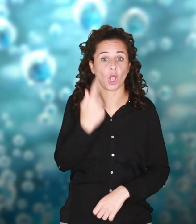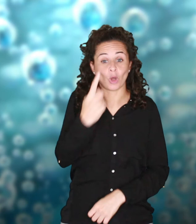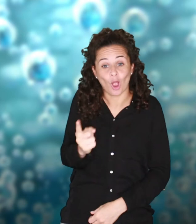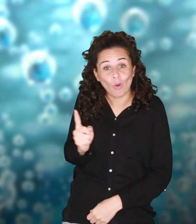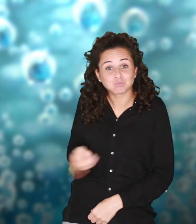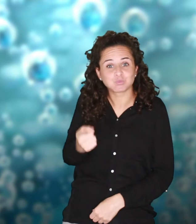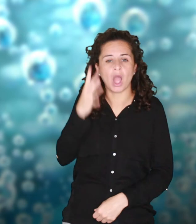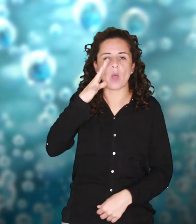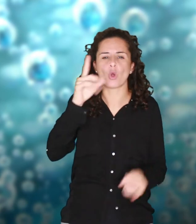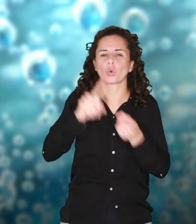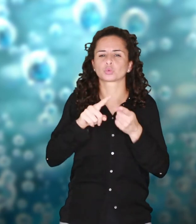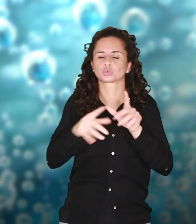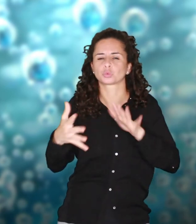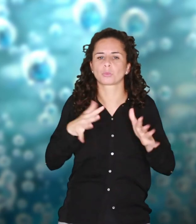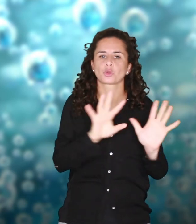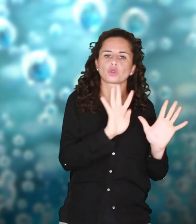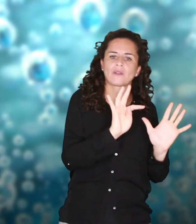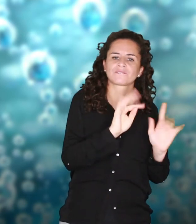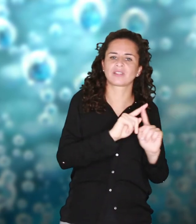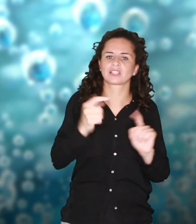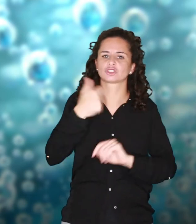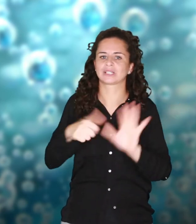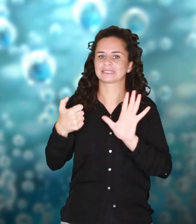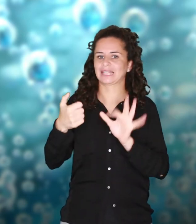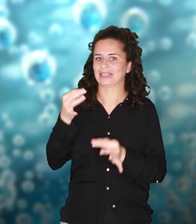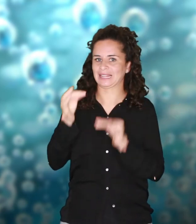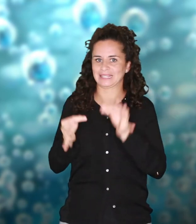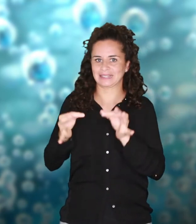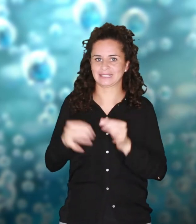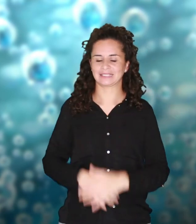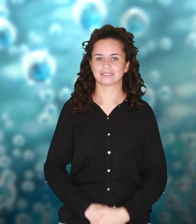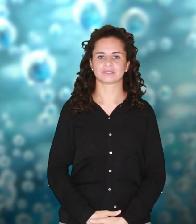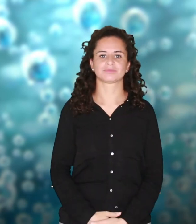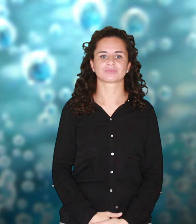la lavatrice impiega da 90 a 160 litri per ogni ciclo di lavaggio.